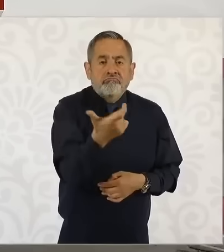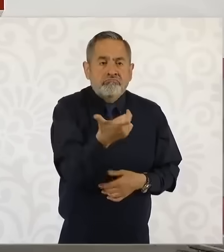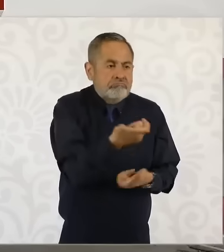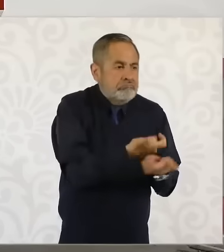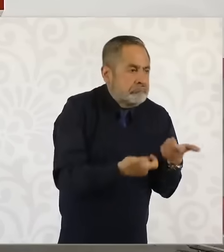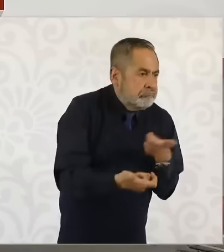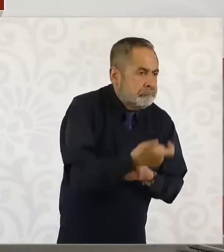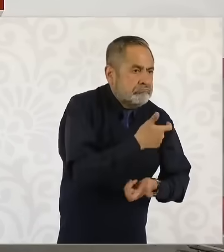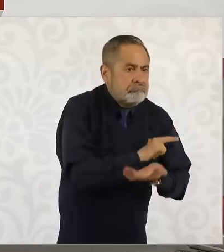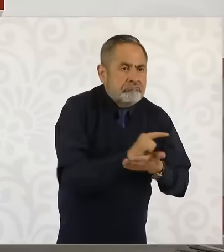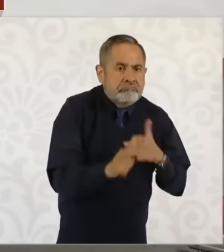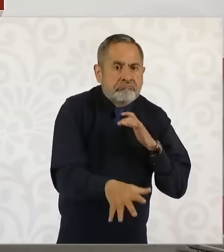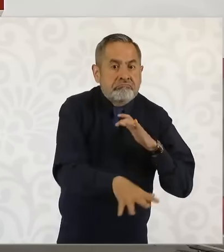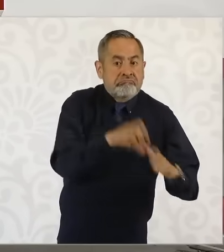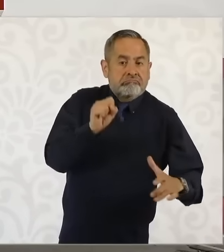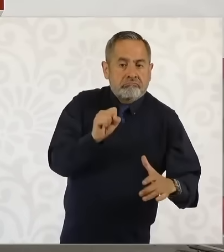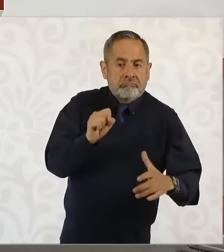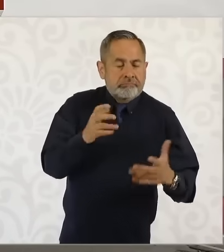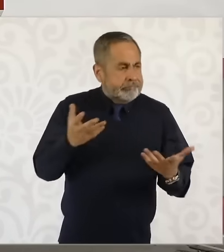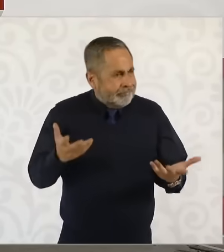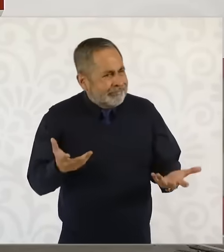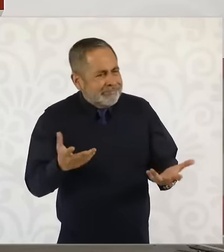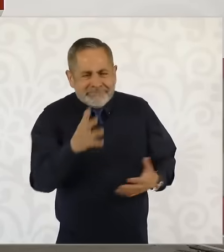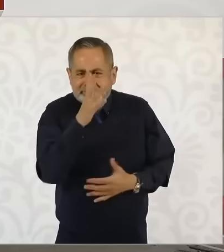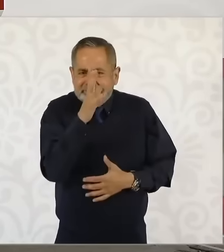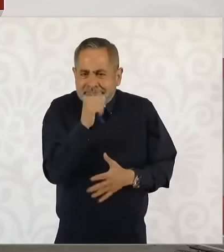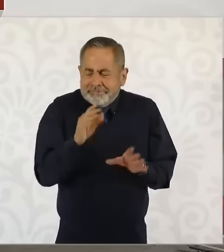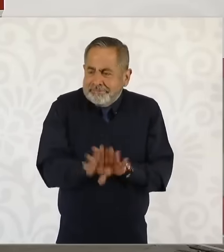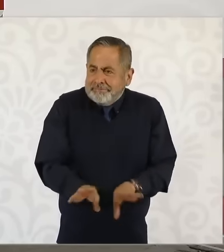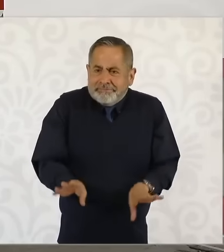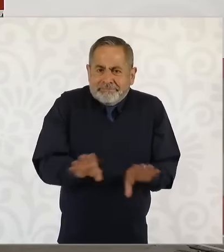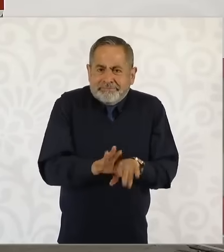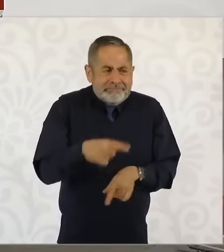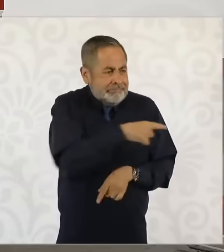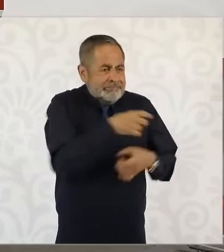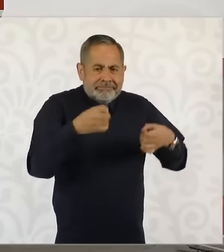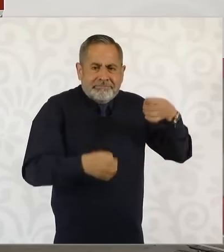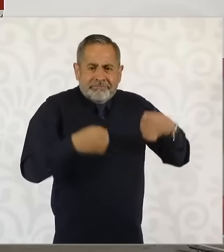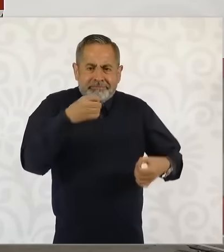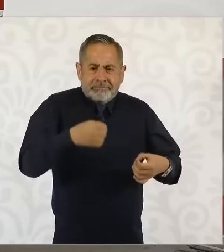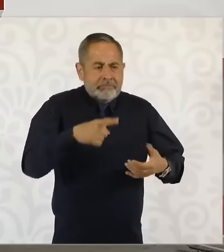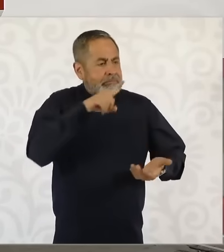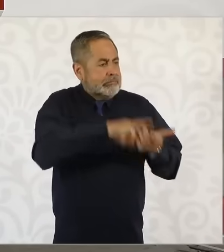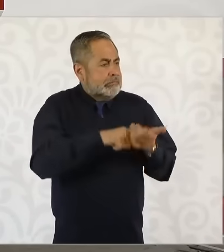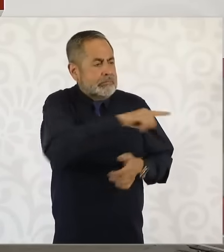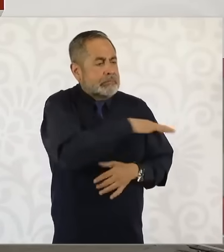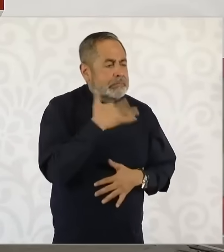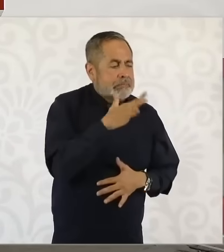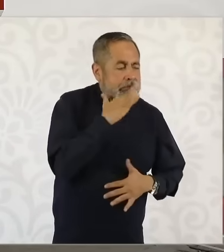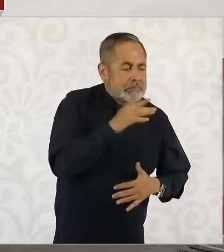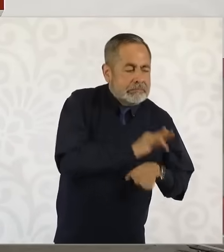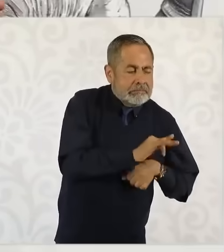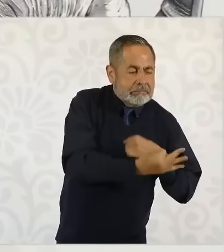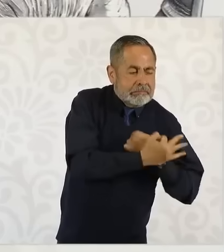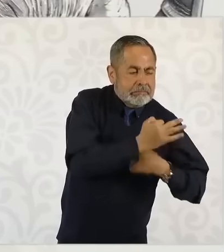y entonces bueno pues esto no puede ser producto más que de estructuras de corrupción porque nada